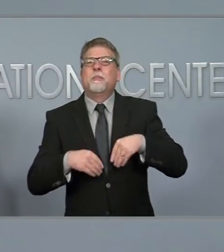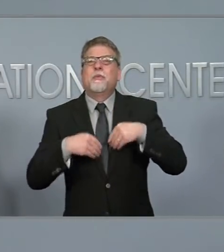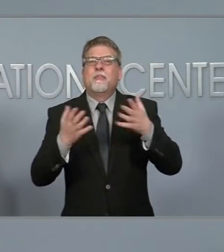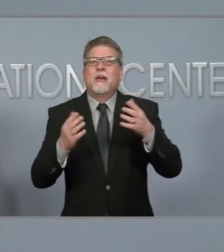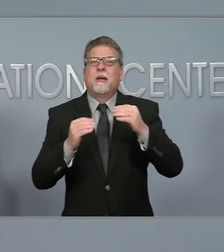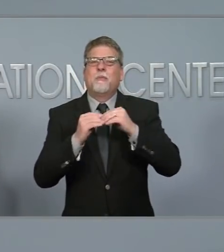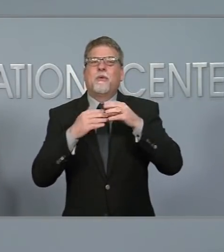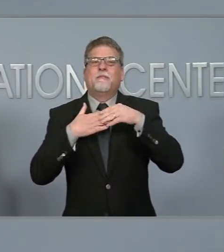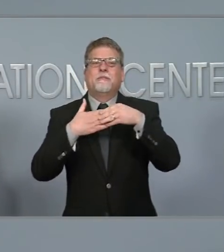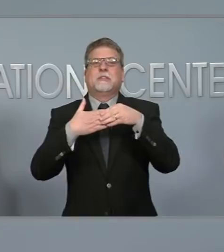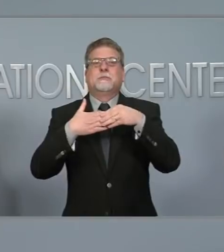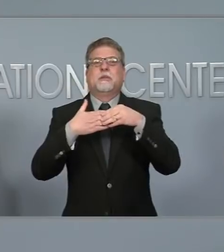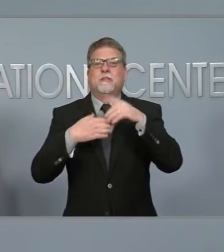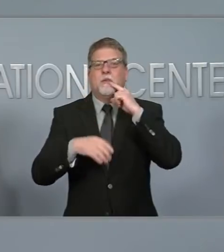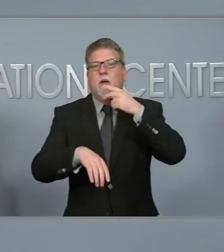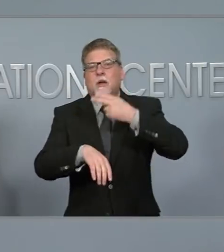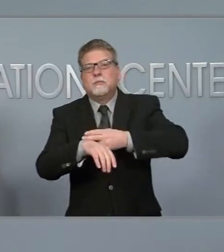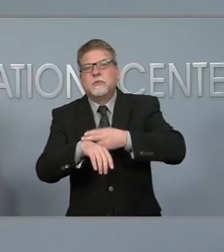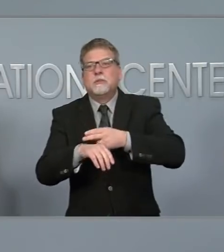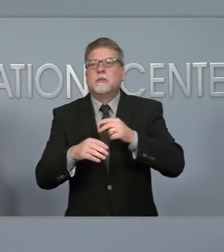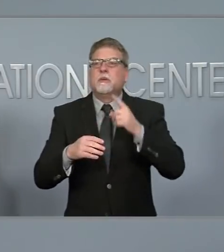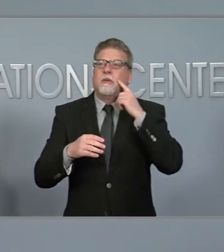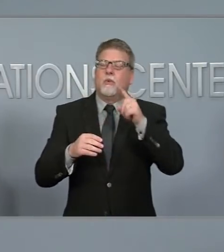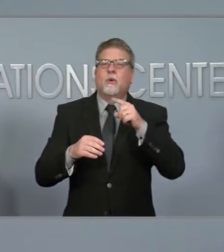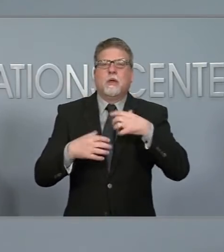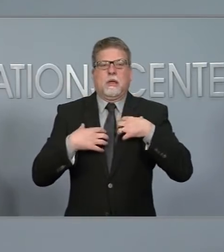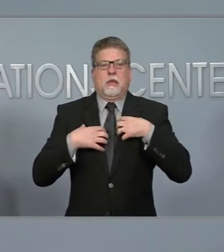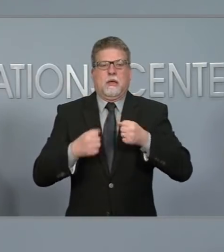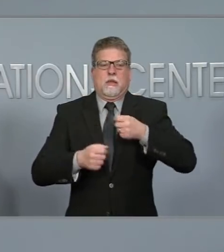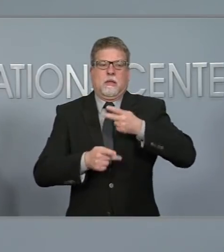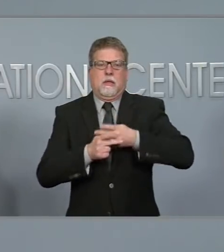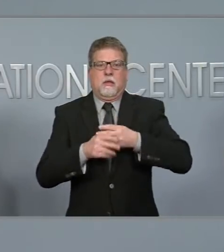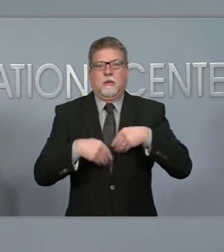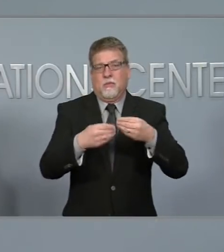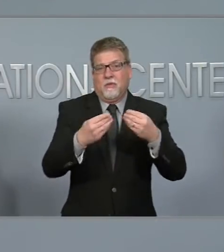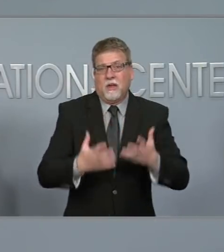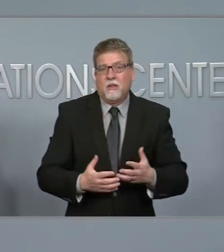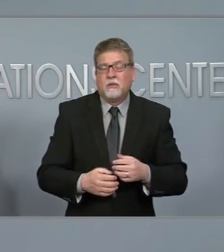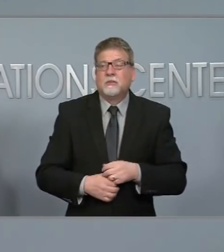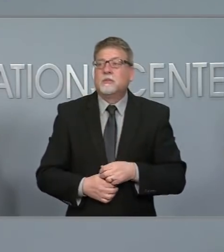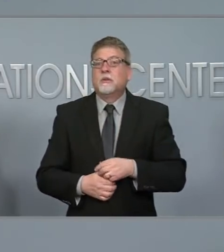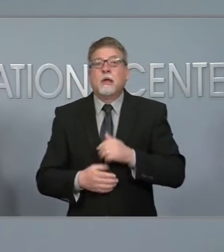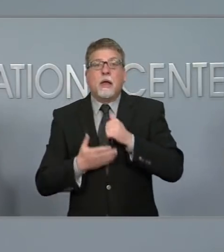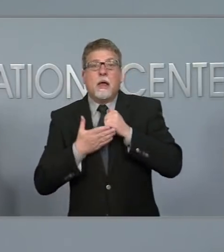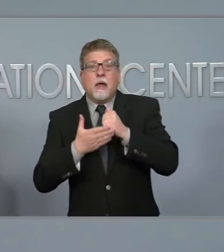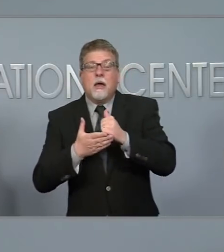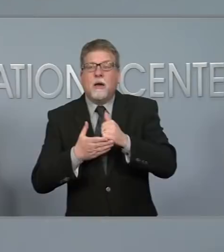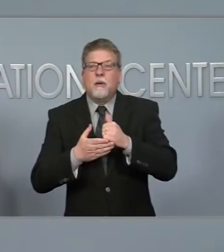Respuesta, eso sigue establecida. Vamos a continuar evaluando.